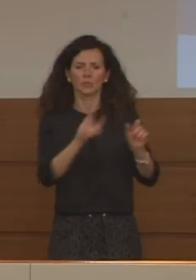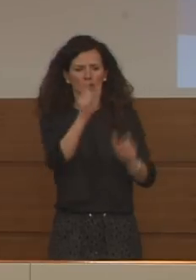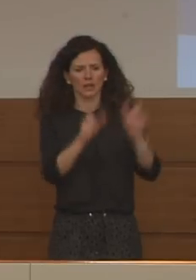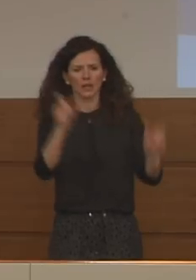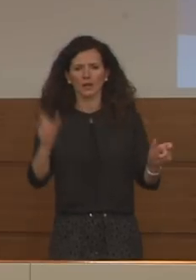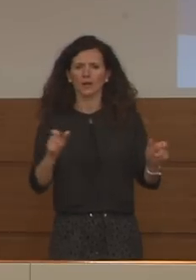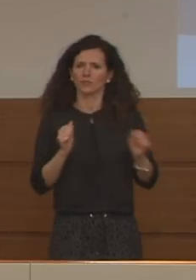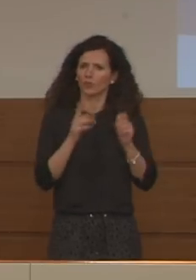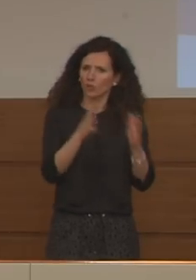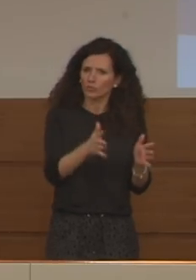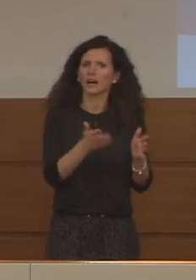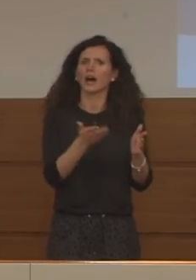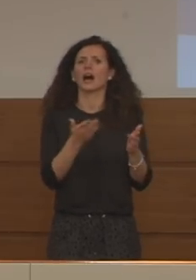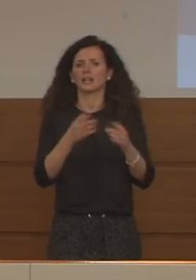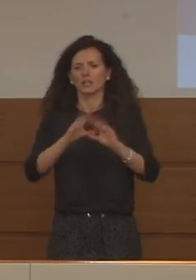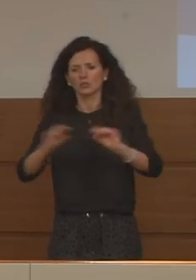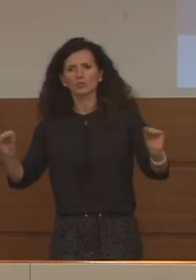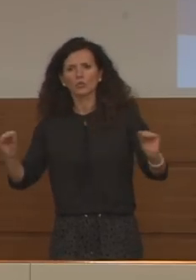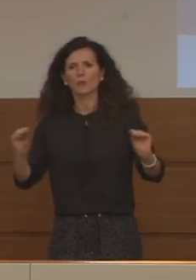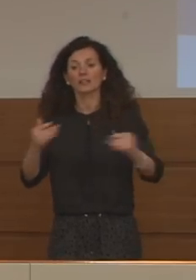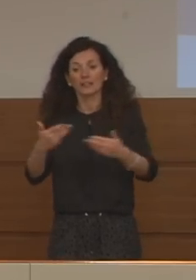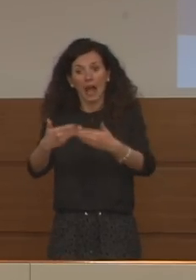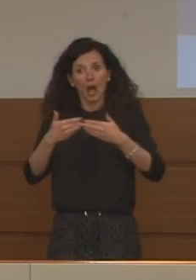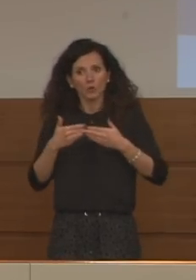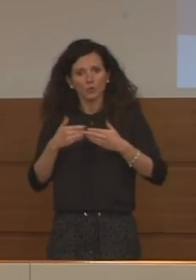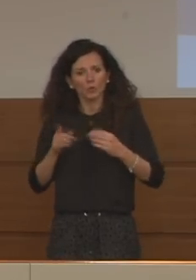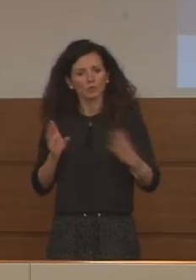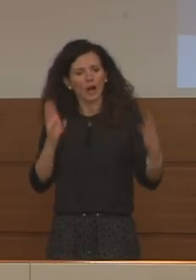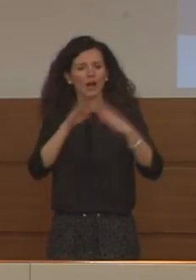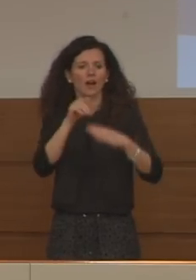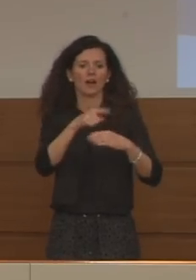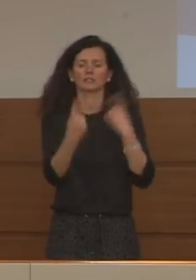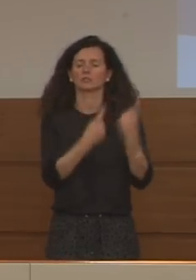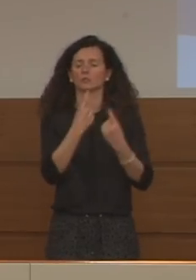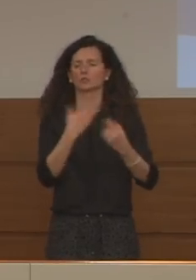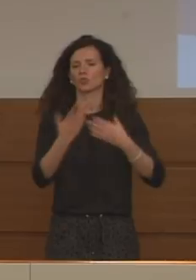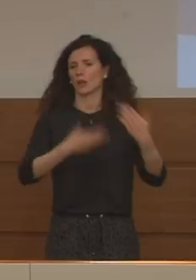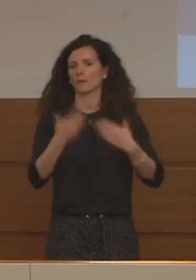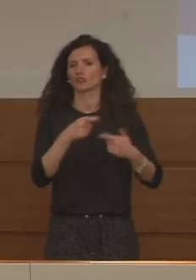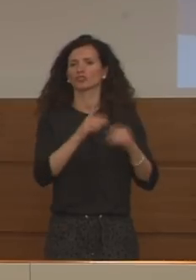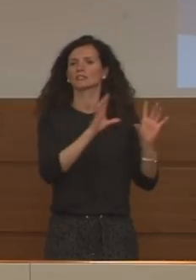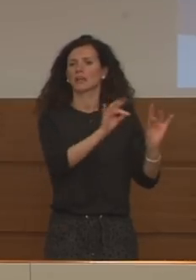contrastare questa epidemia. Voglio ricordare che questo è il frutto